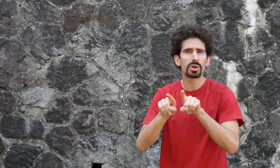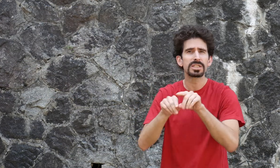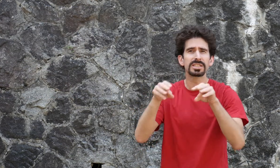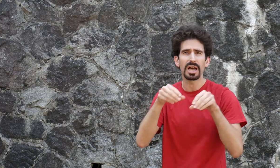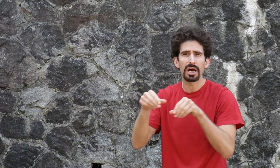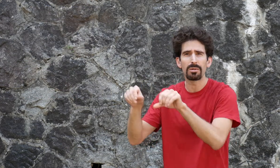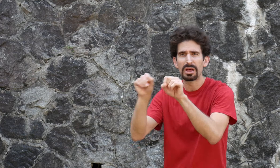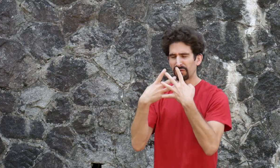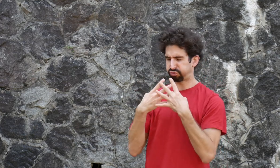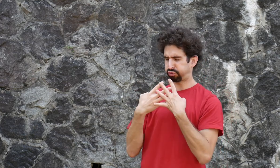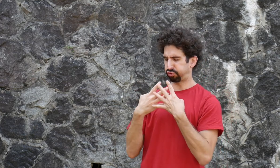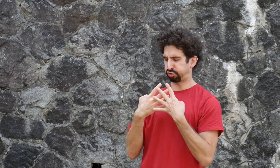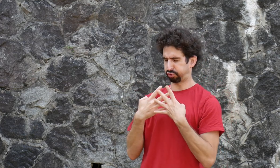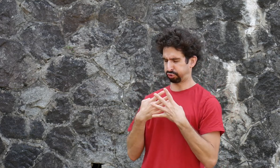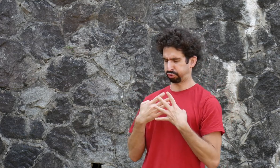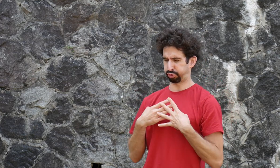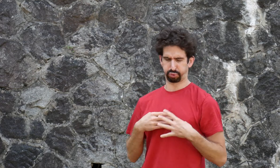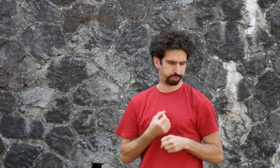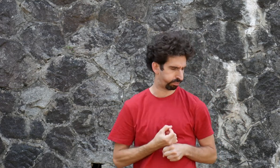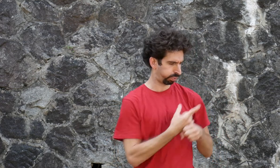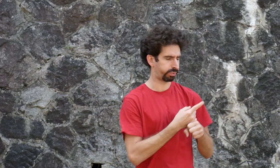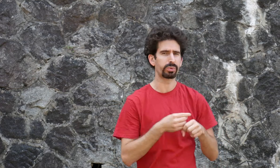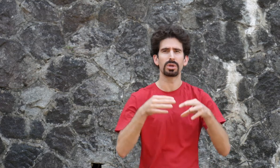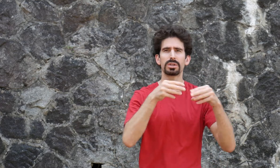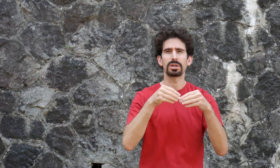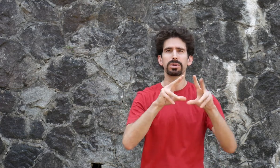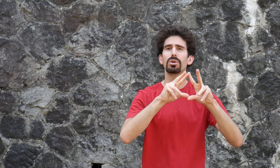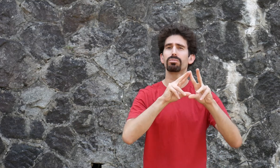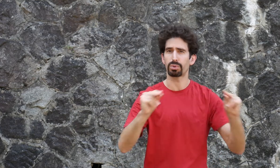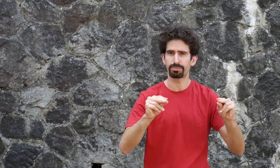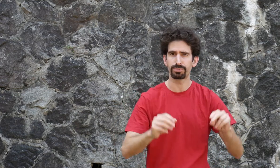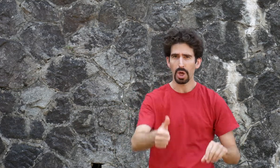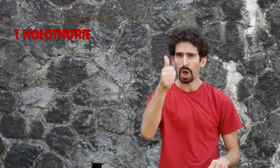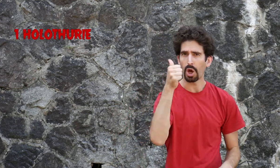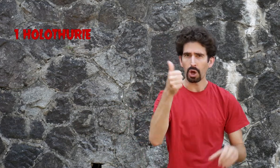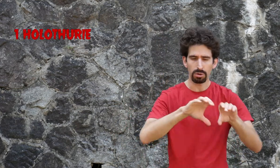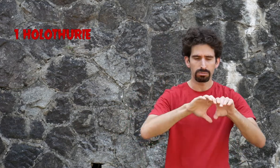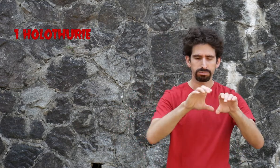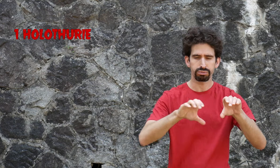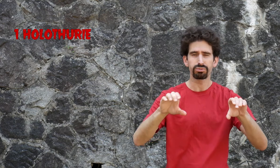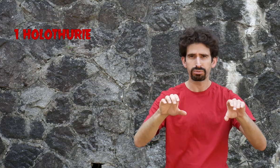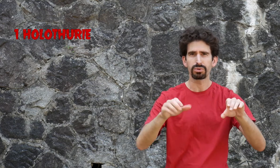Et aussi du sable qu'il filtre et rejette tout propre. Une holothurie,